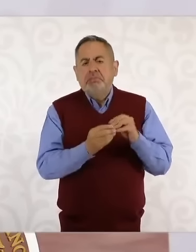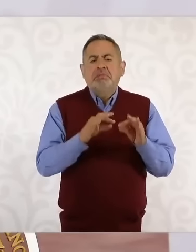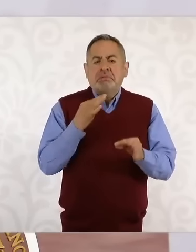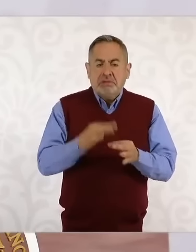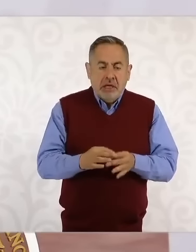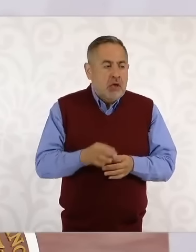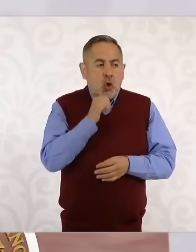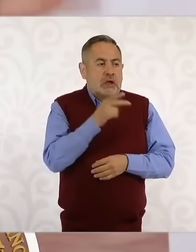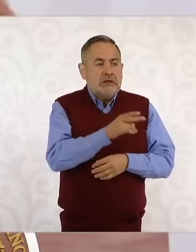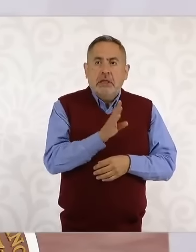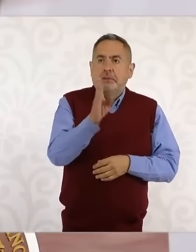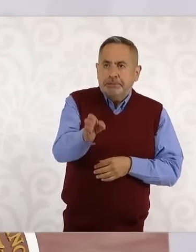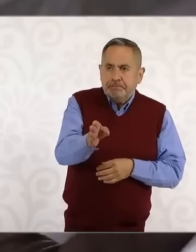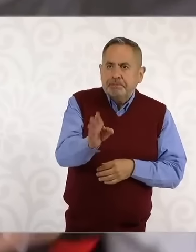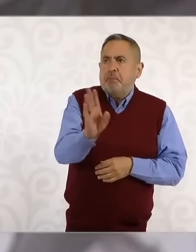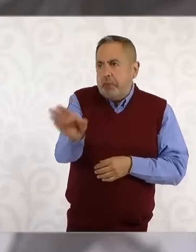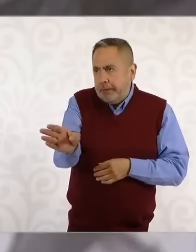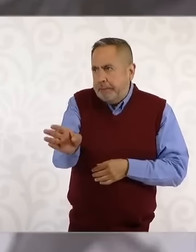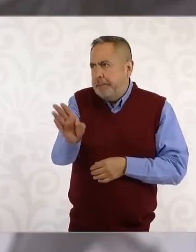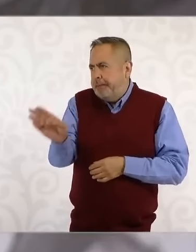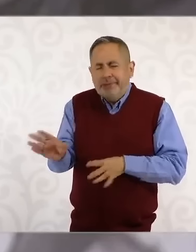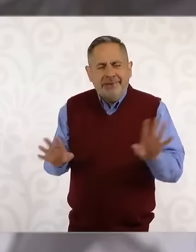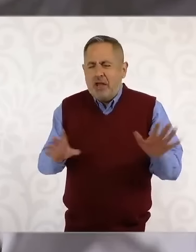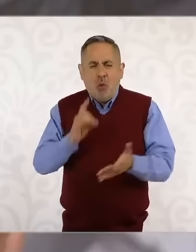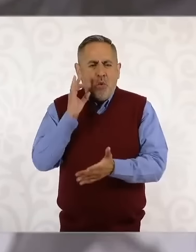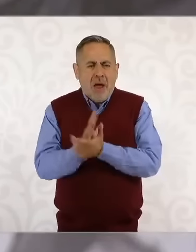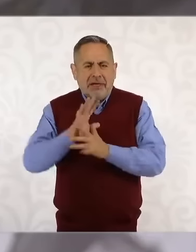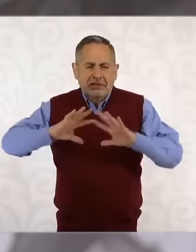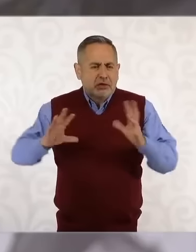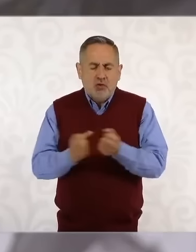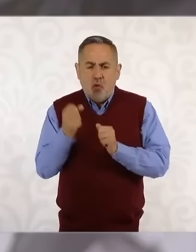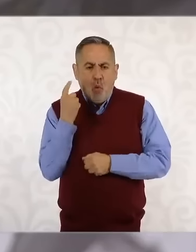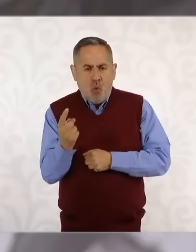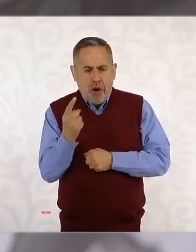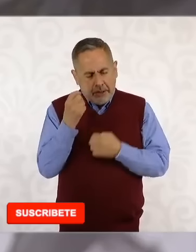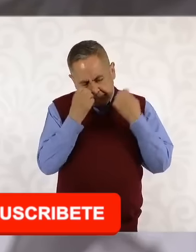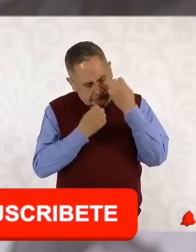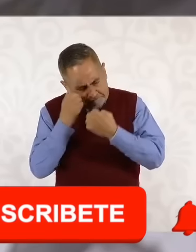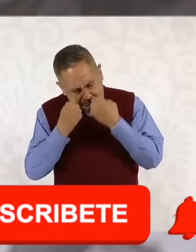de ventanilla en ventanilla buscando las demás solicitudes. Entonces, entre todos hicimos una